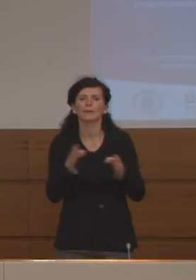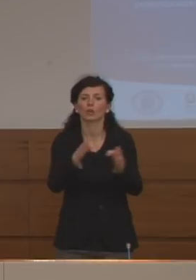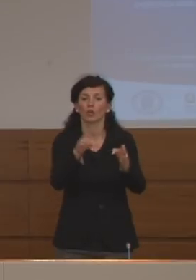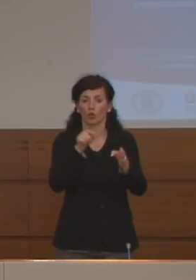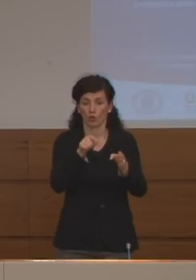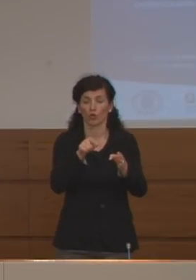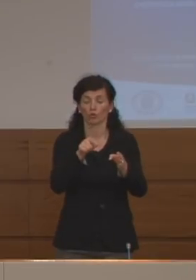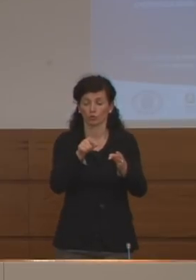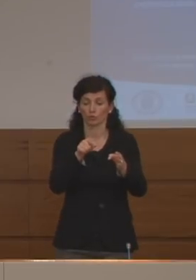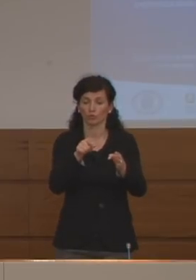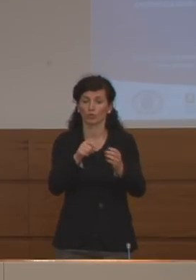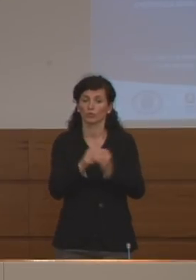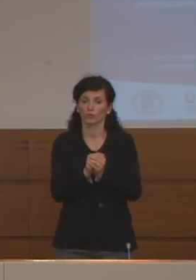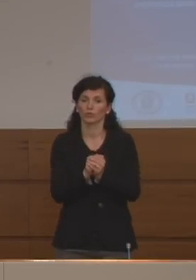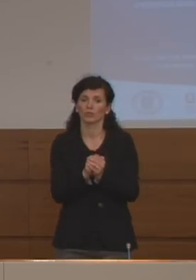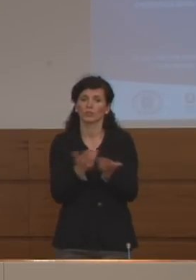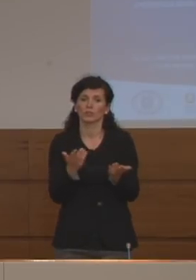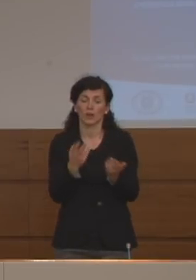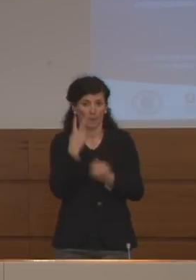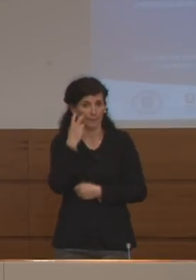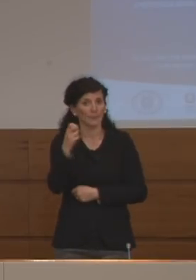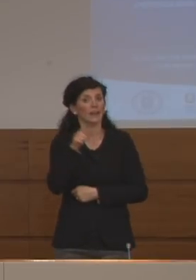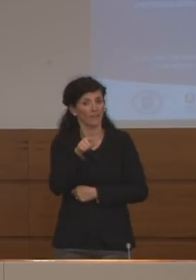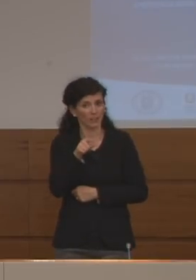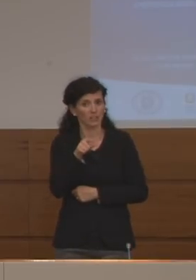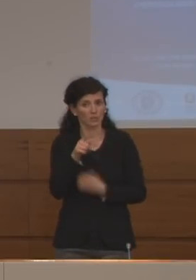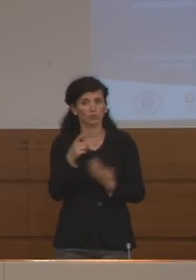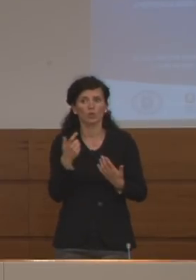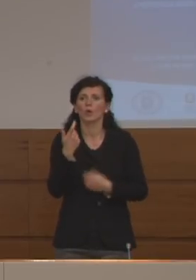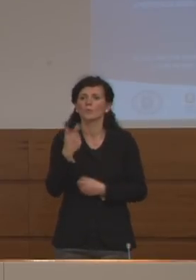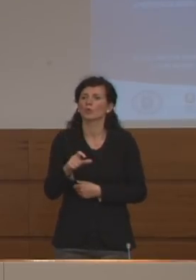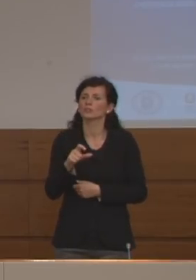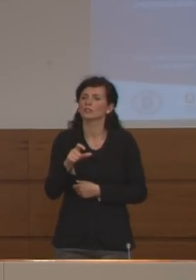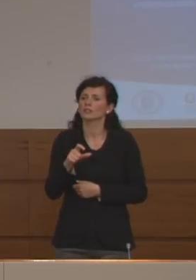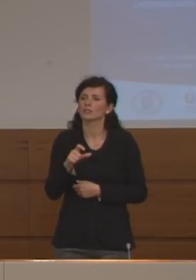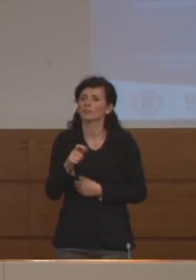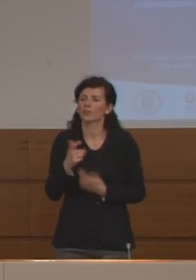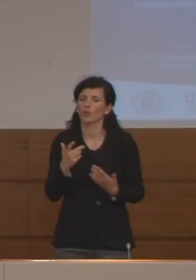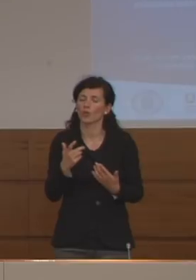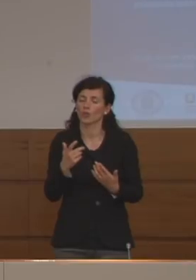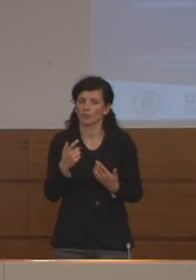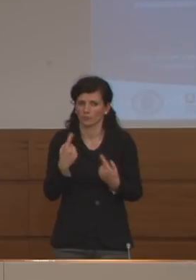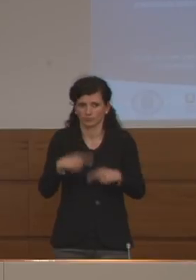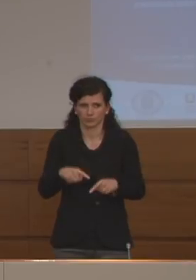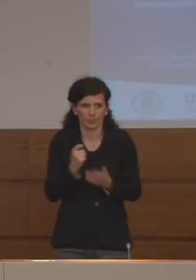maniera molto chiara che evidentemente uno scenario come quello che stiamo